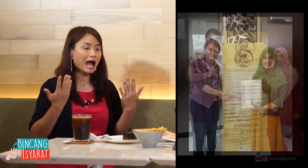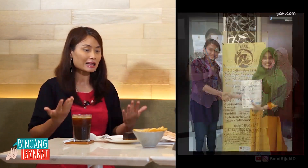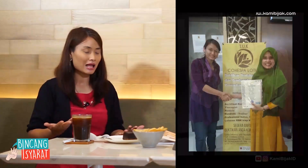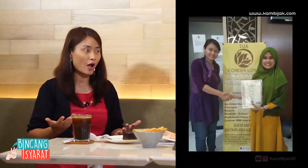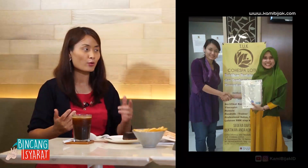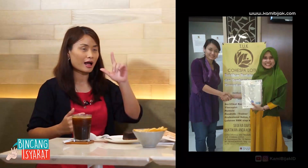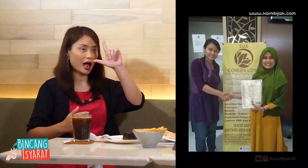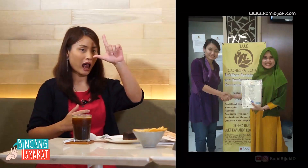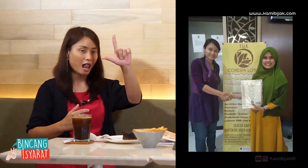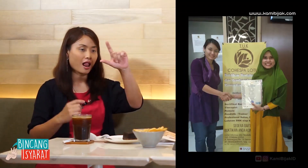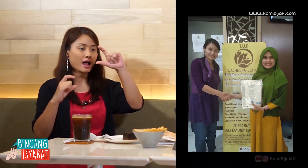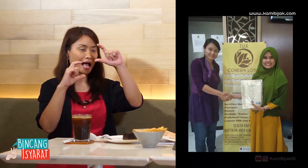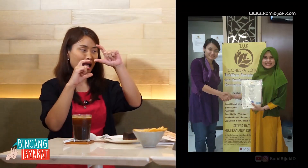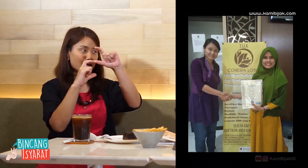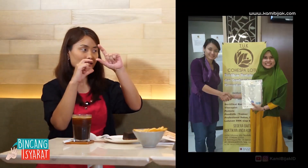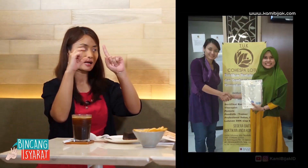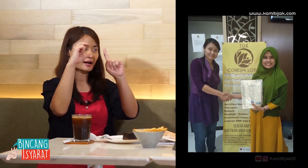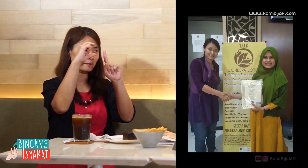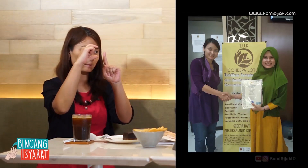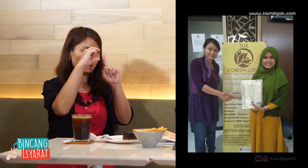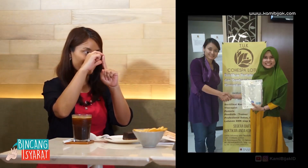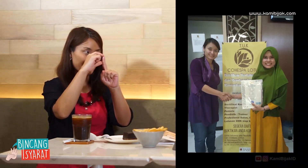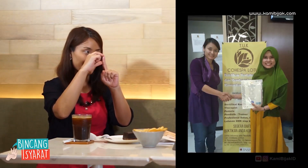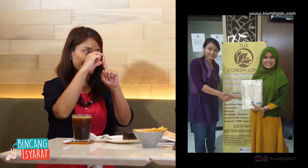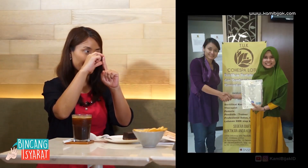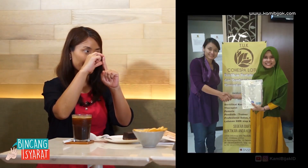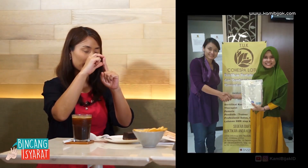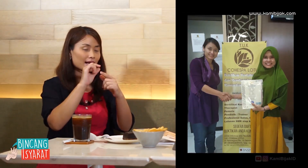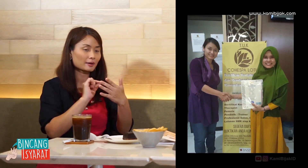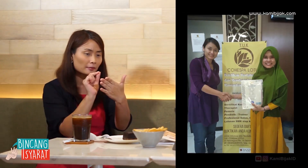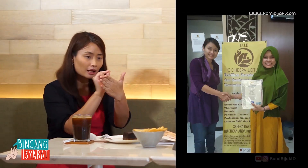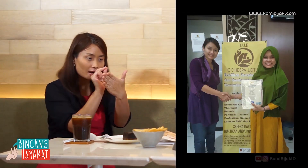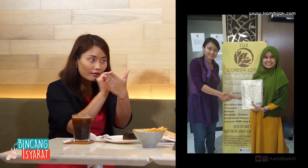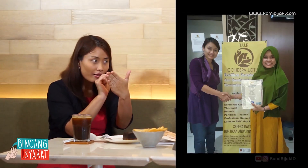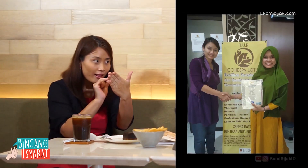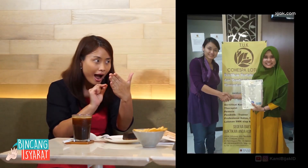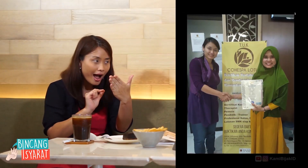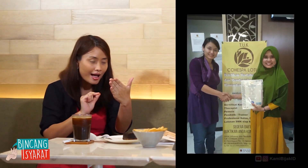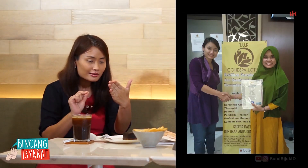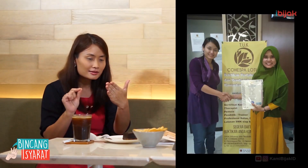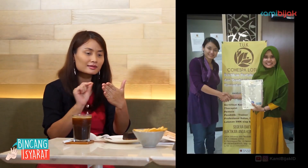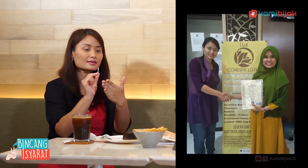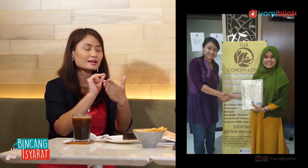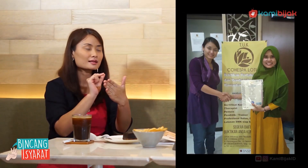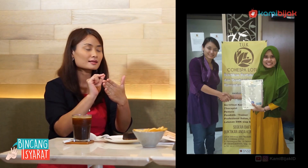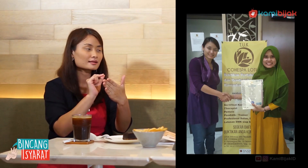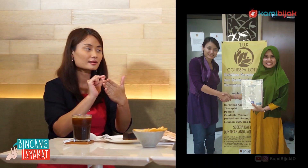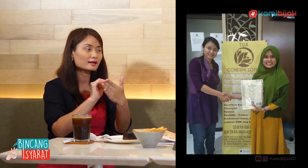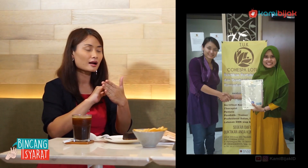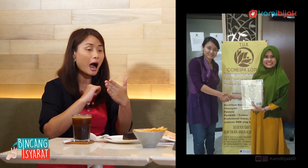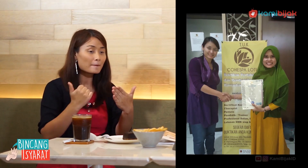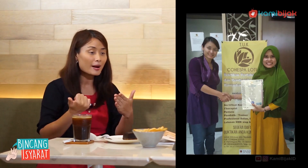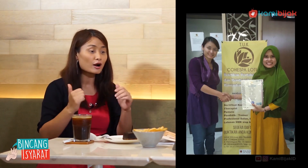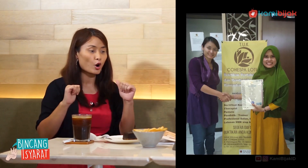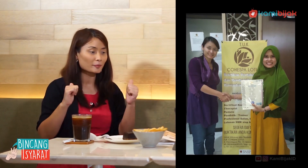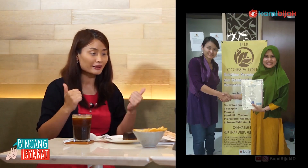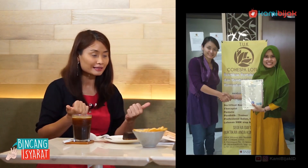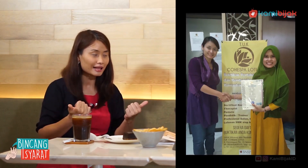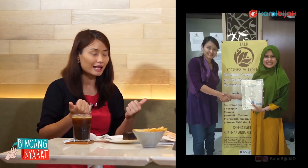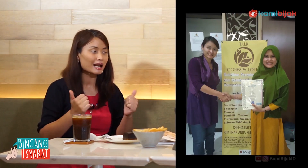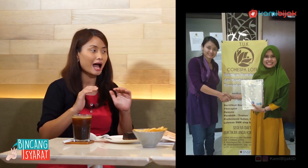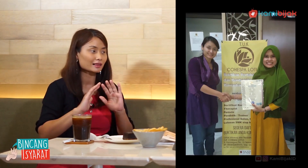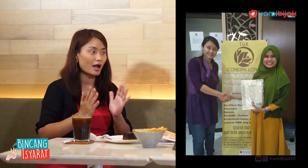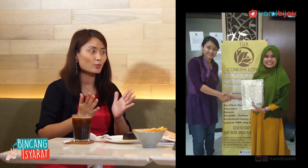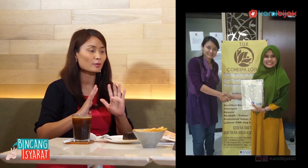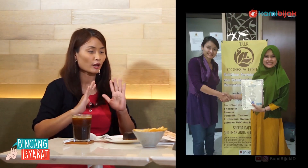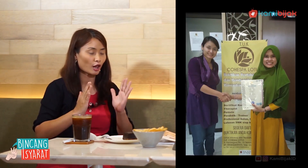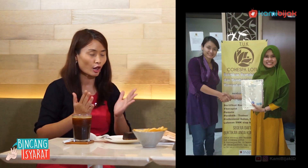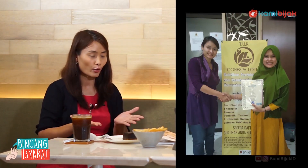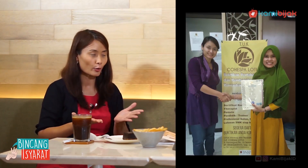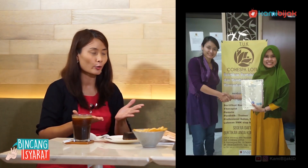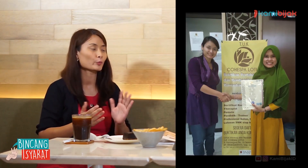atau LSP menilai apa kompeten atau belum.